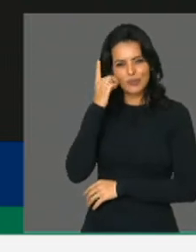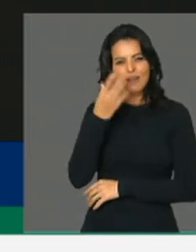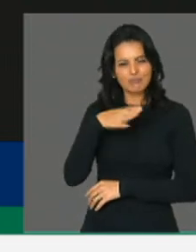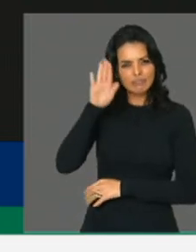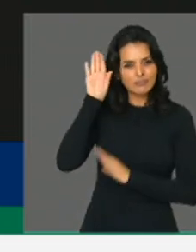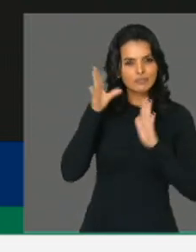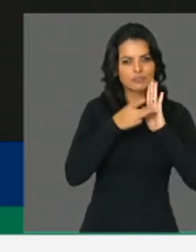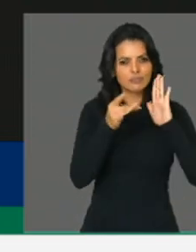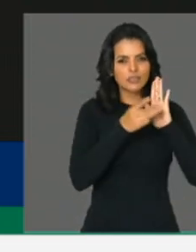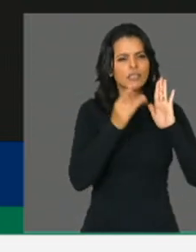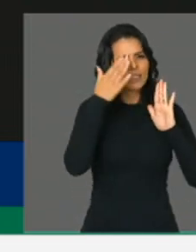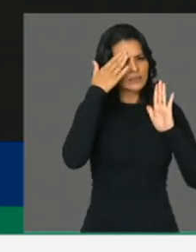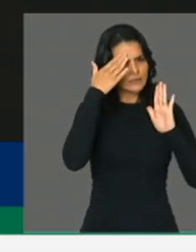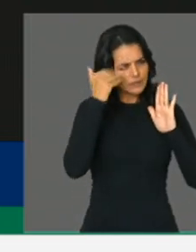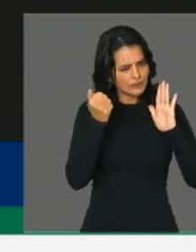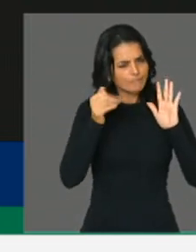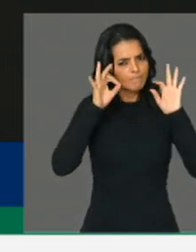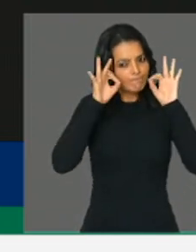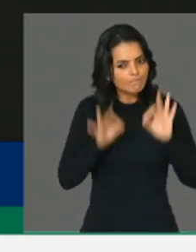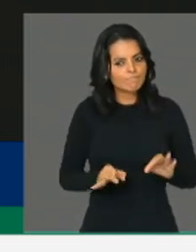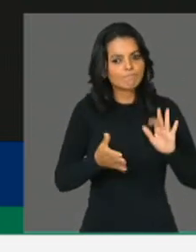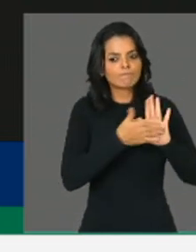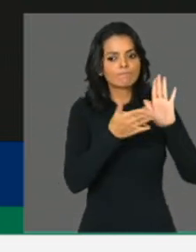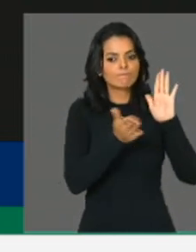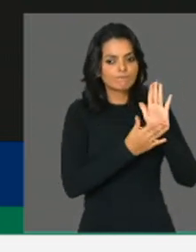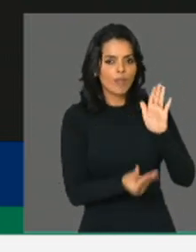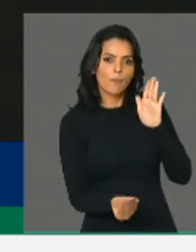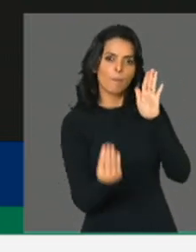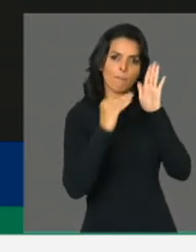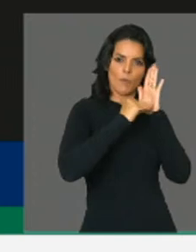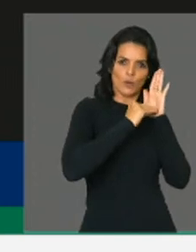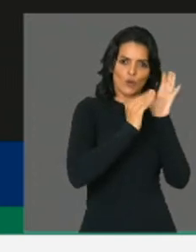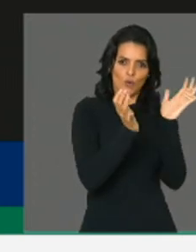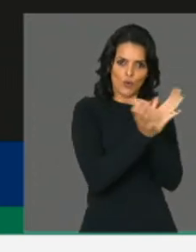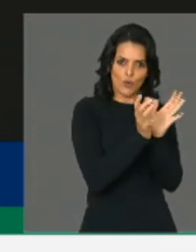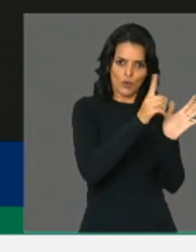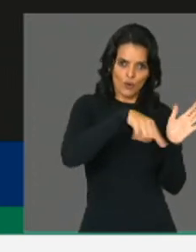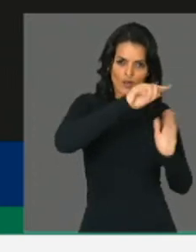ESSAS MULHERES NÃO PODEM PARAR, SABEMOS DA DIFICULDADE DE TODAS ELAS, QUE AINDA... MUITAS AINDA ESTÃO AÍ EM...